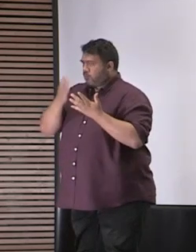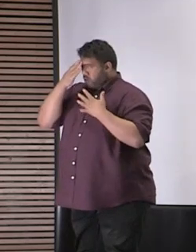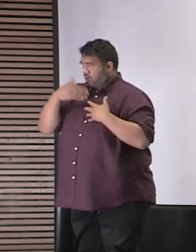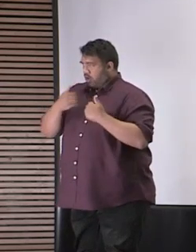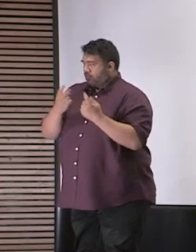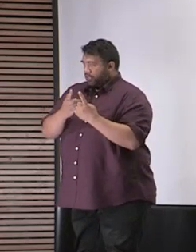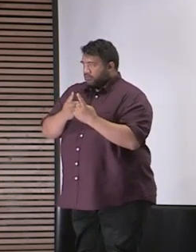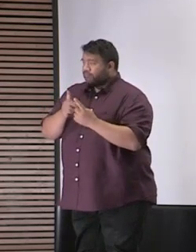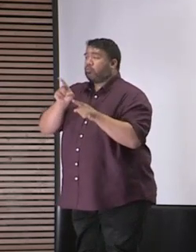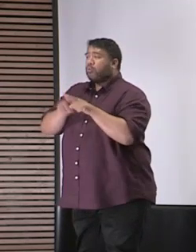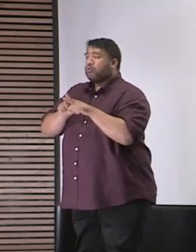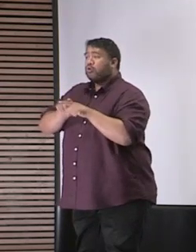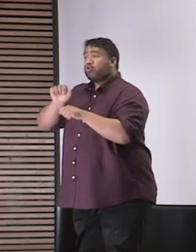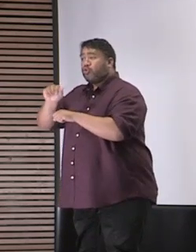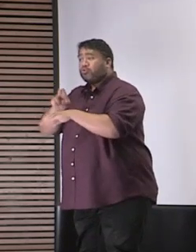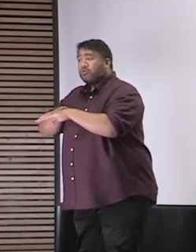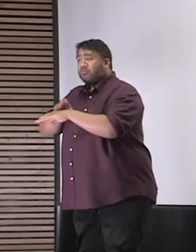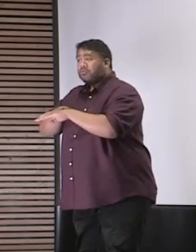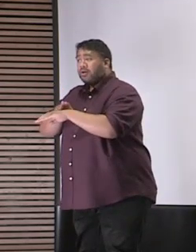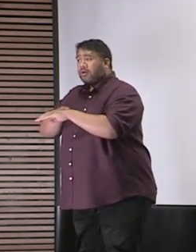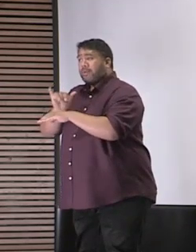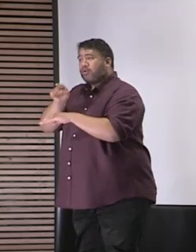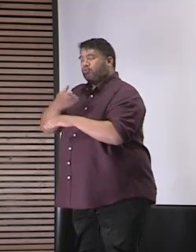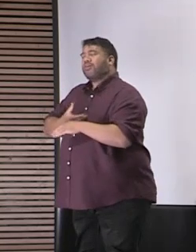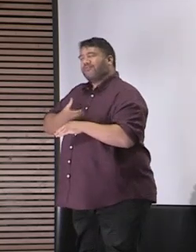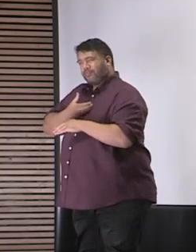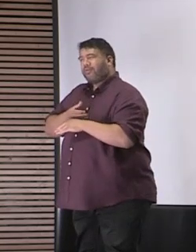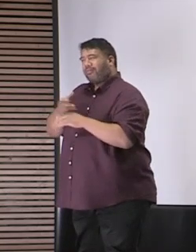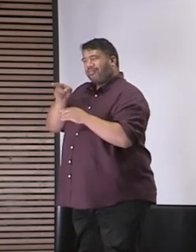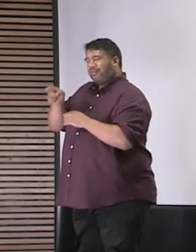de bloqueo. Y así, para los servicios de salud mental, 1737